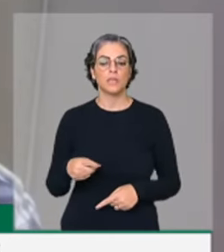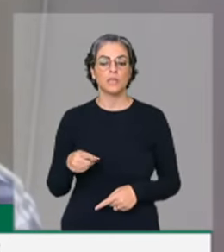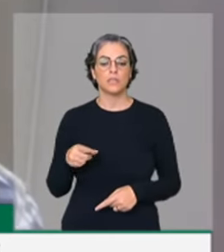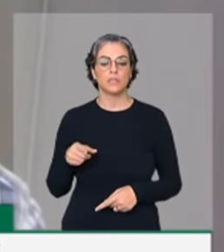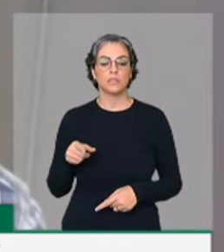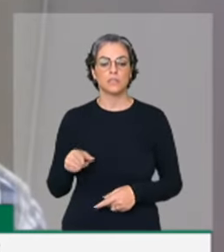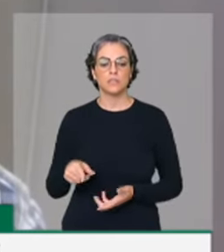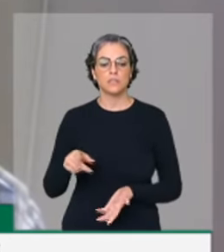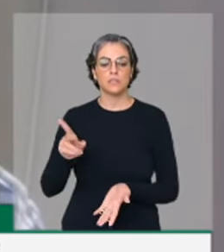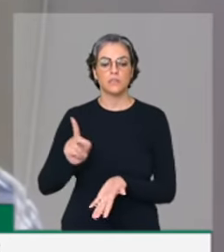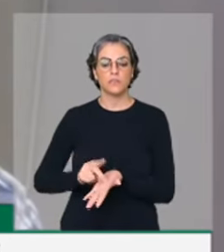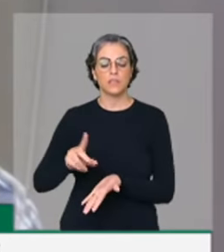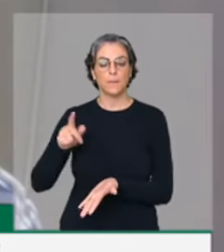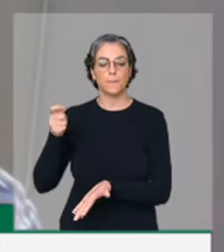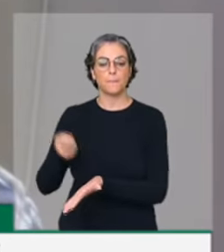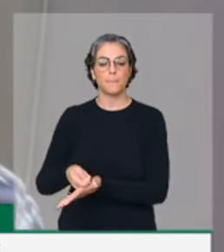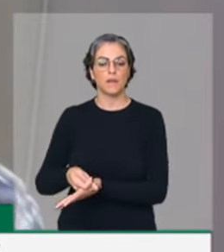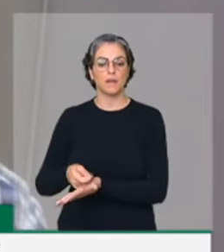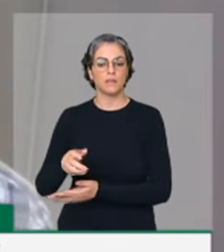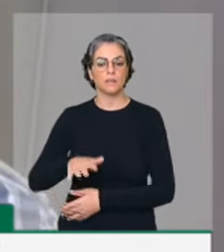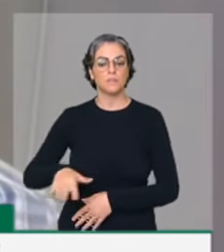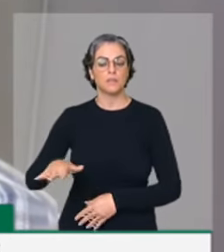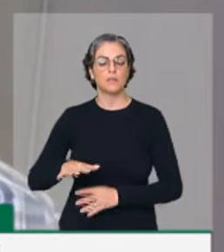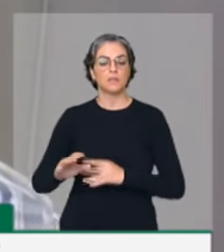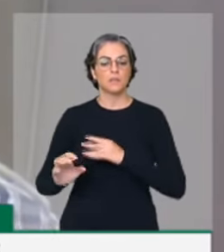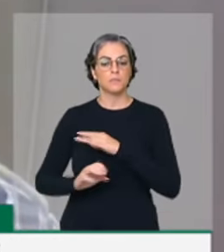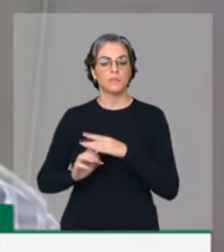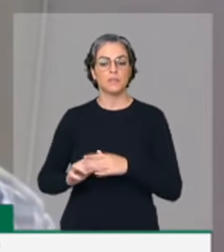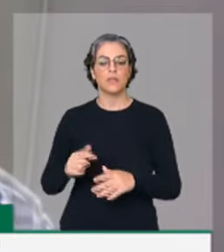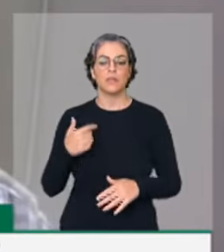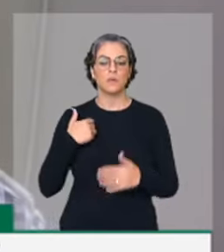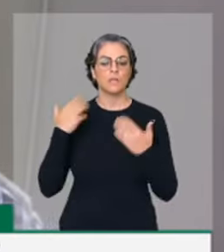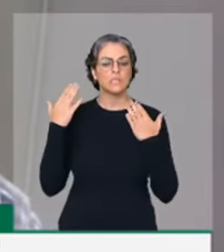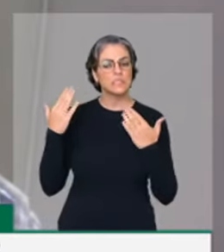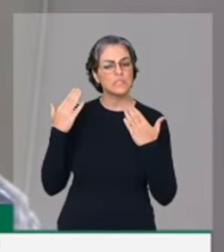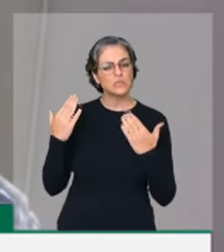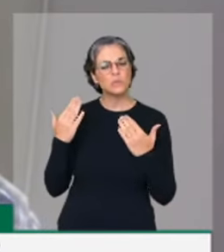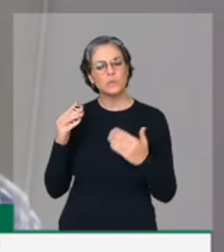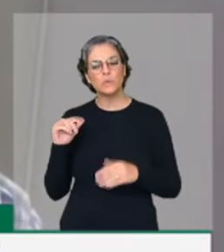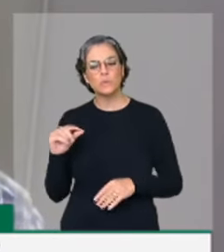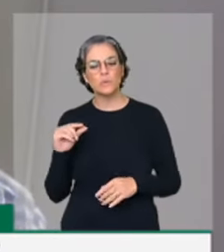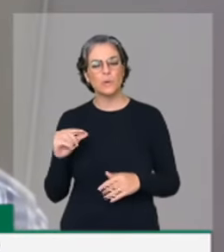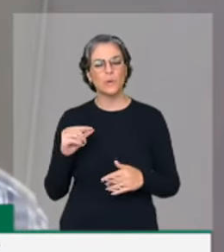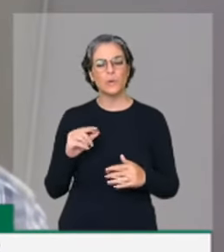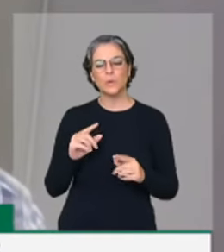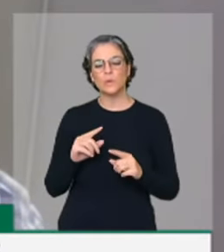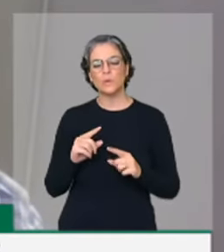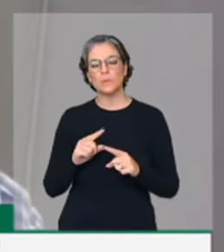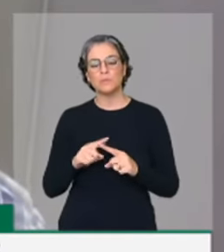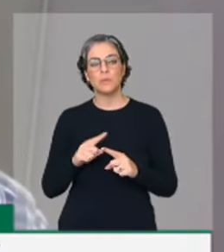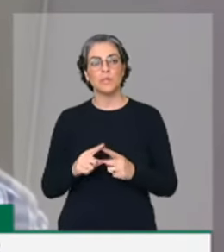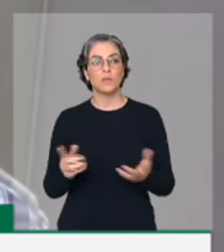DESCONFIANÇA, PRESIDENTE, PORQUE.... HOJE... ACABO DE RECEBER... UMA DENÚNCIA TÃO GRAVE MAS TÃO GRAVE QUE EU VOU REPASSAR... REPASSO ALA